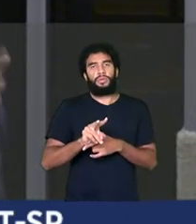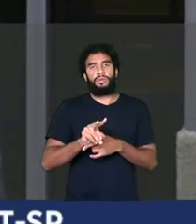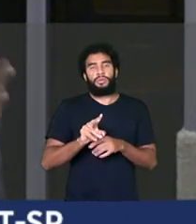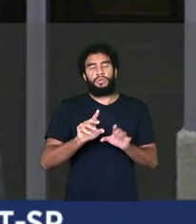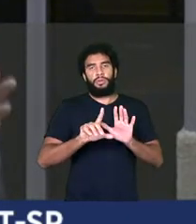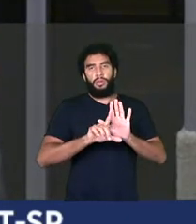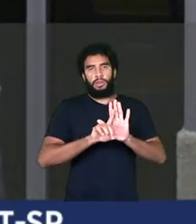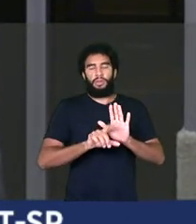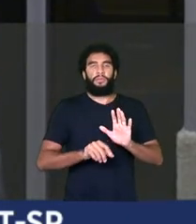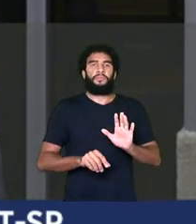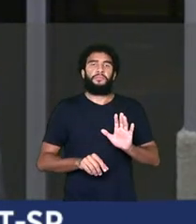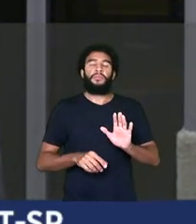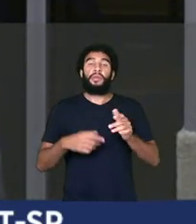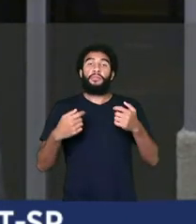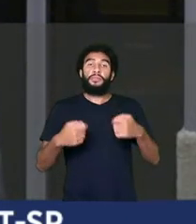E OUTRAS DOENÇAS DEVAM TER A